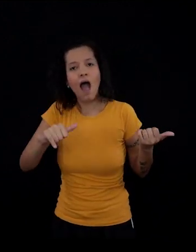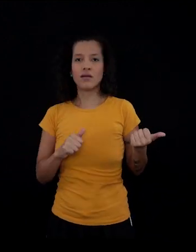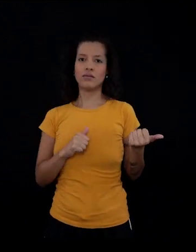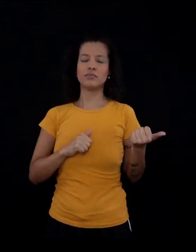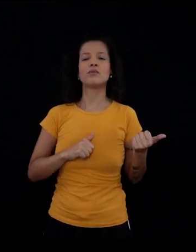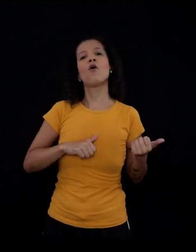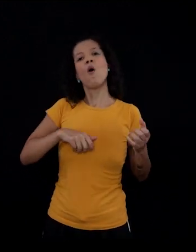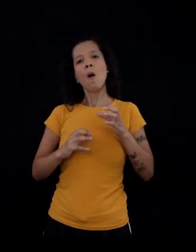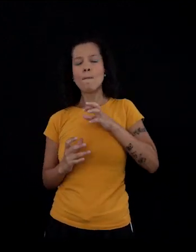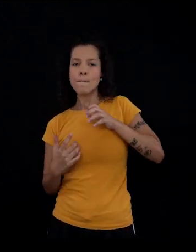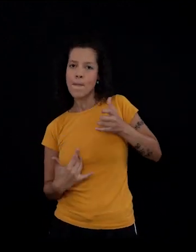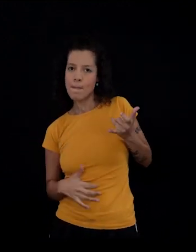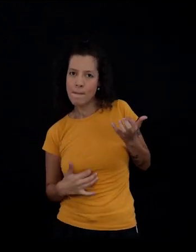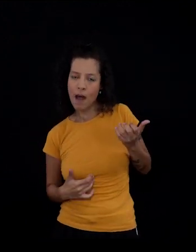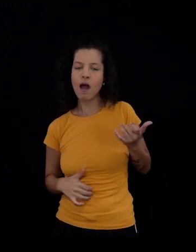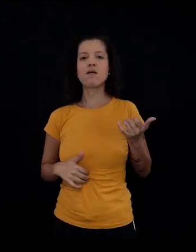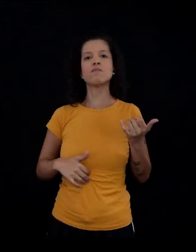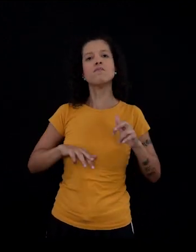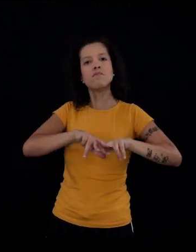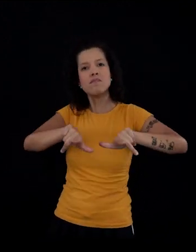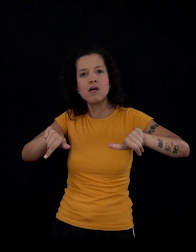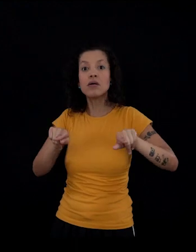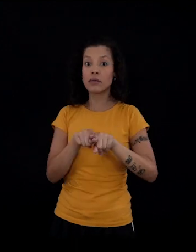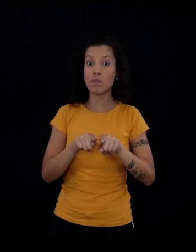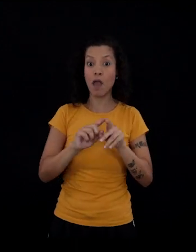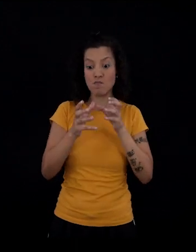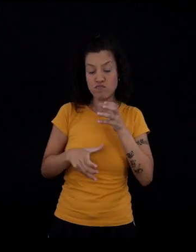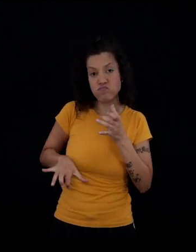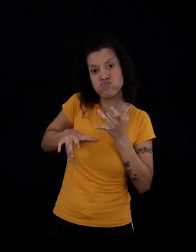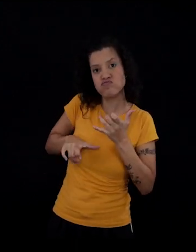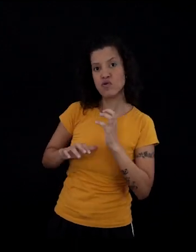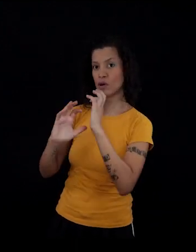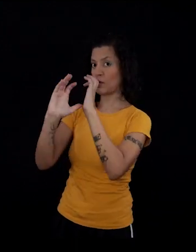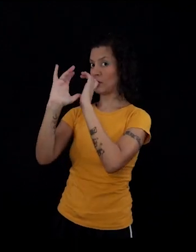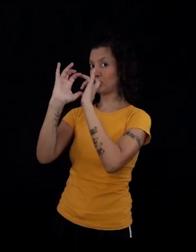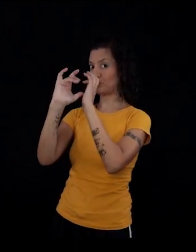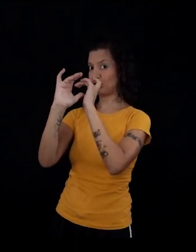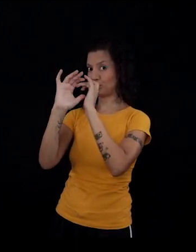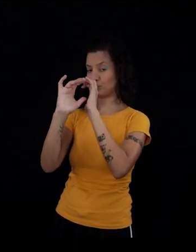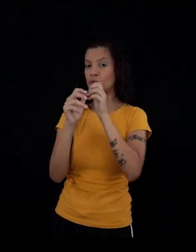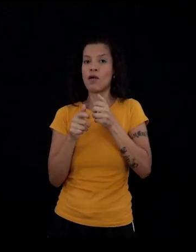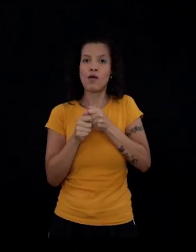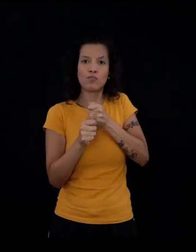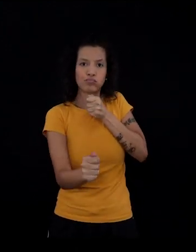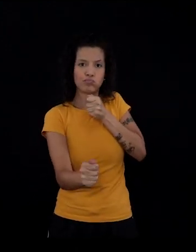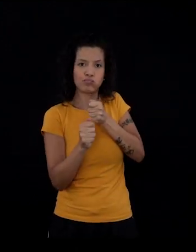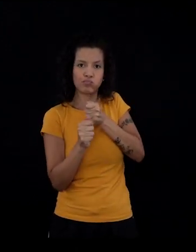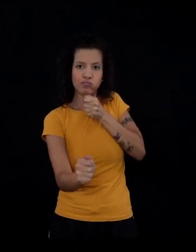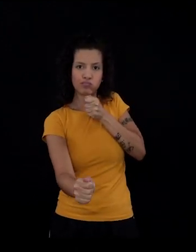e um trio de sopros – saxofone, trompete e trombone. Então ele deu uma encorpada